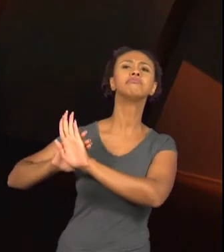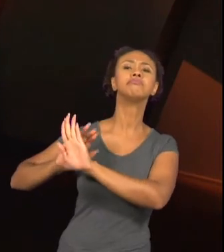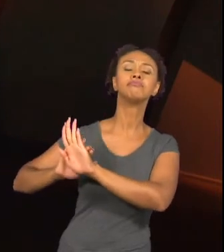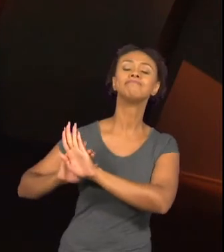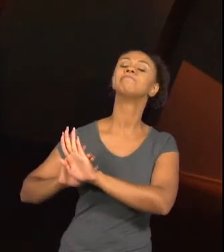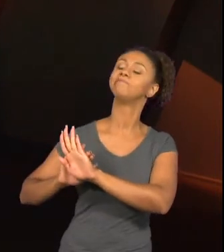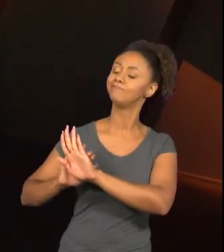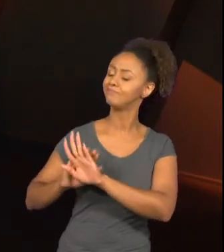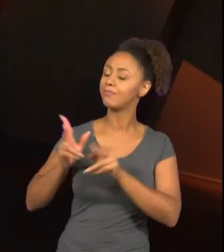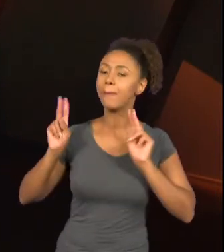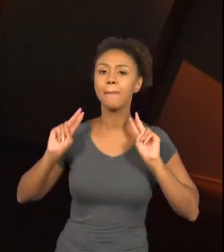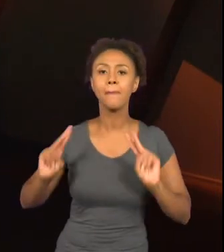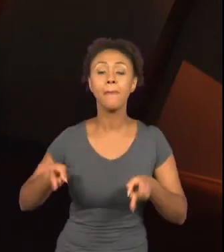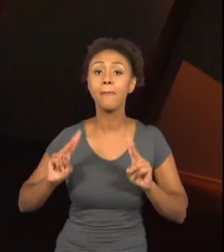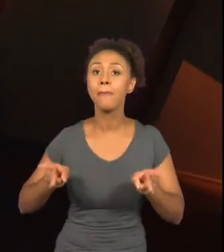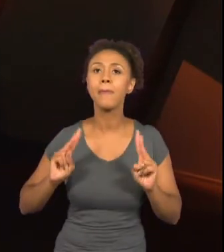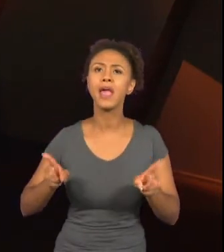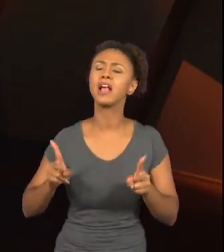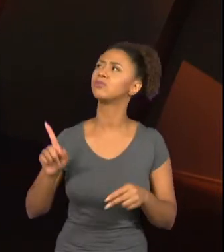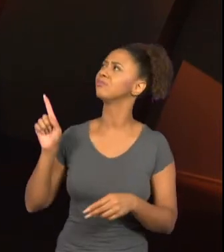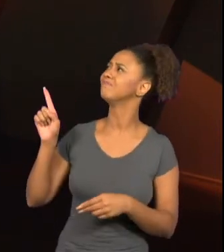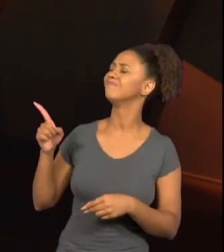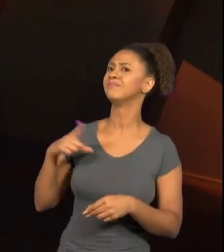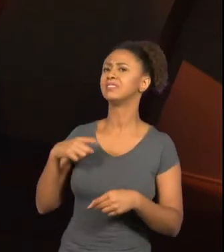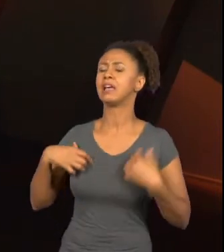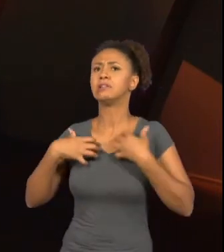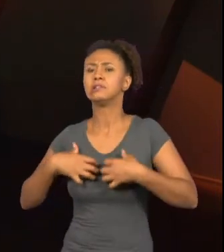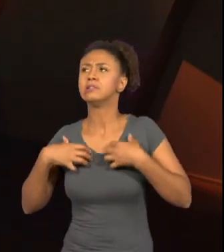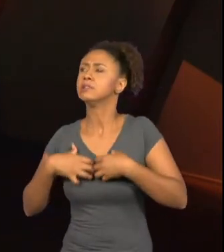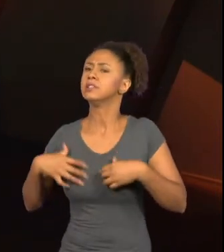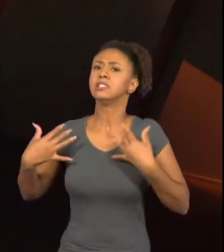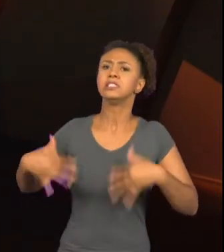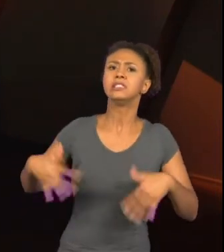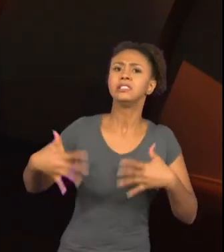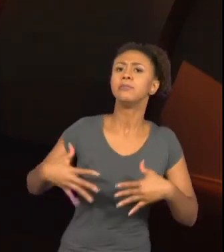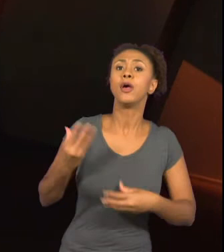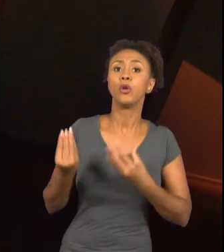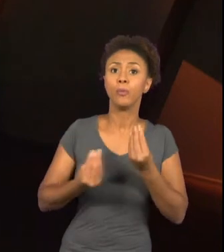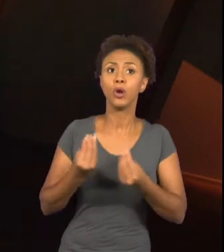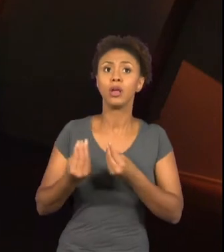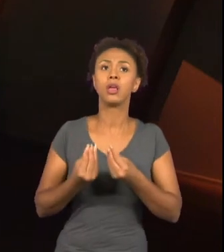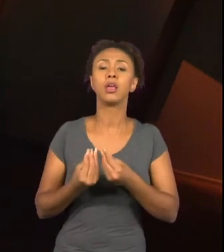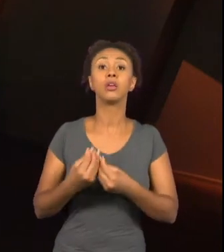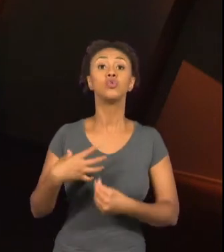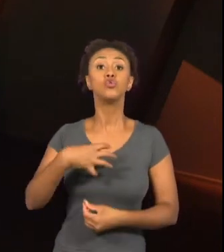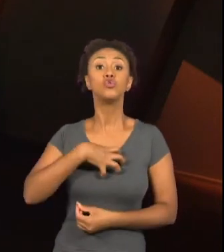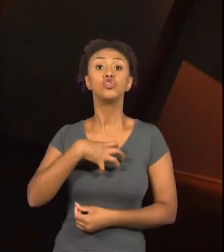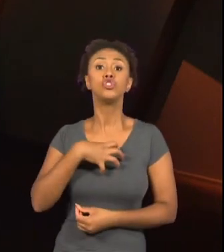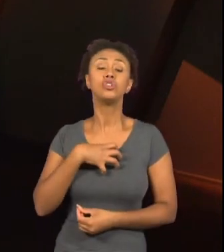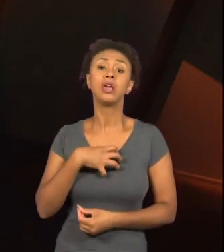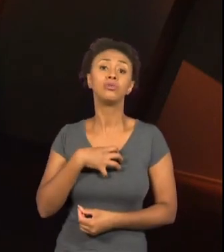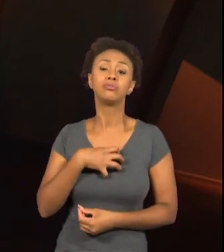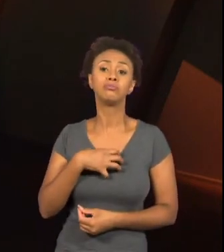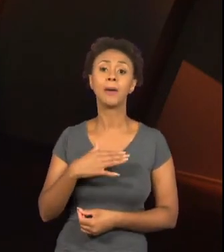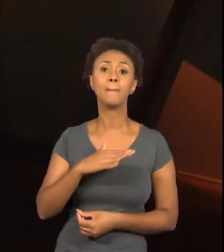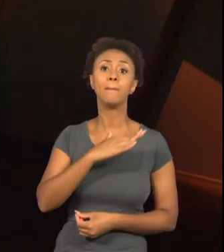DRAMA TODO AQUI DA SITUAÇÃO. É UMA MORTE, MUITAS VEZES, PRECOCE, ALGO ATÉ DE QUE JOÃO CABRAL DE